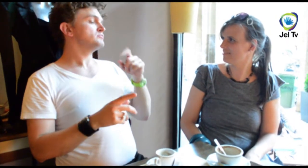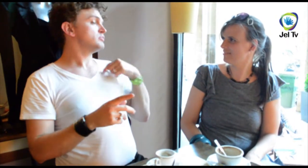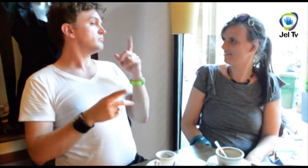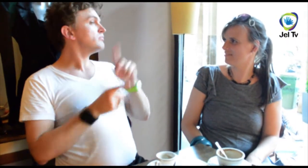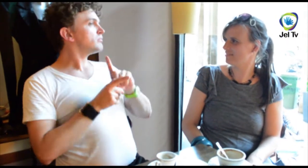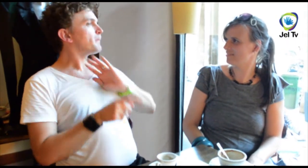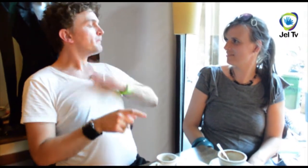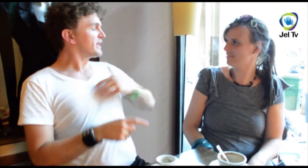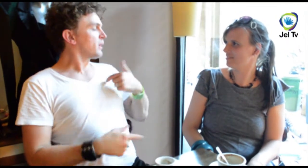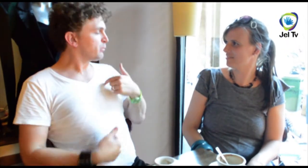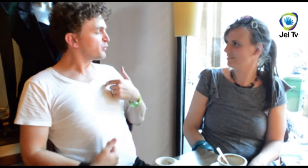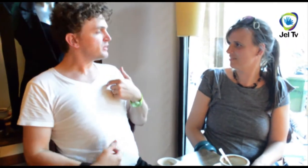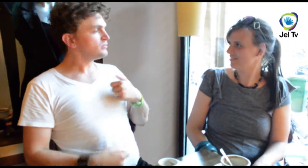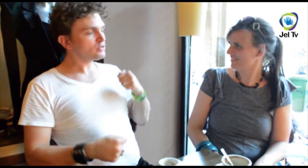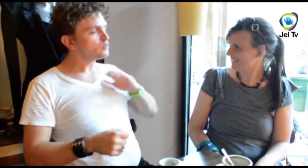És akkor meglepődtem!